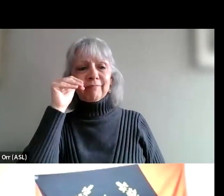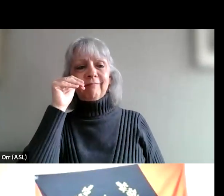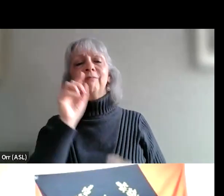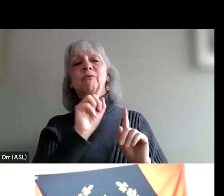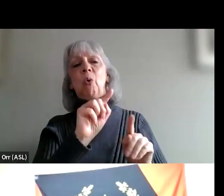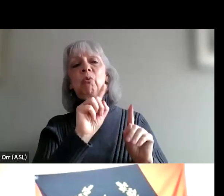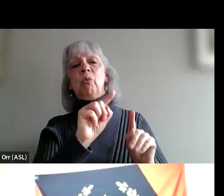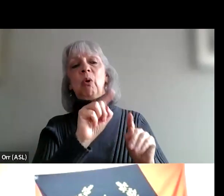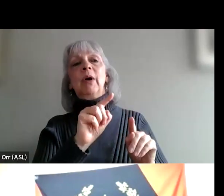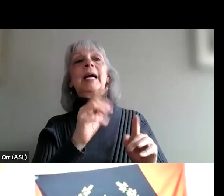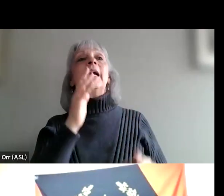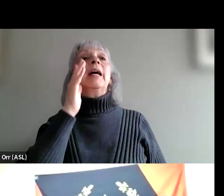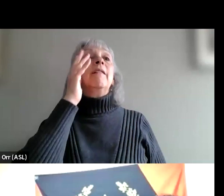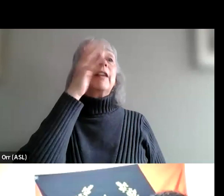que eventualmente las personas comenzarán a involucrarse.